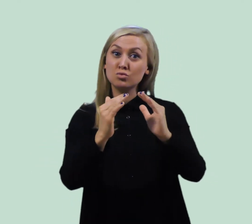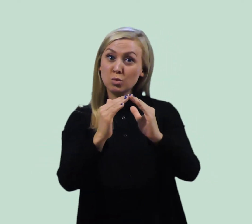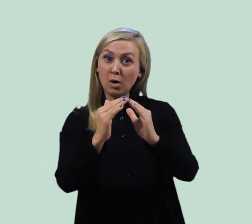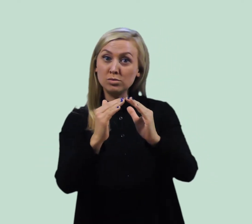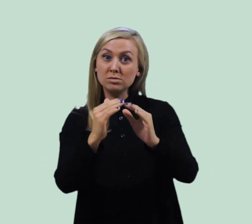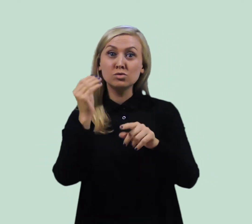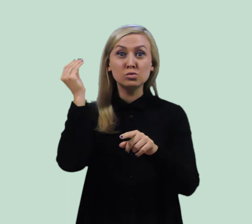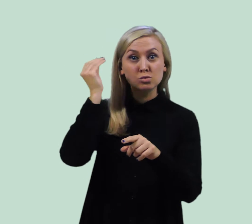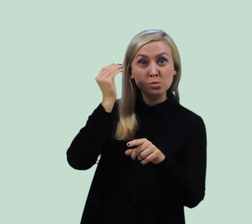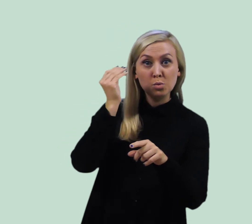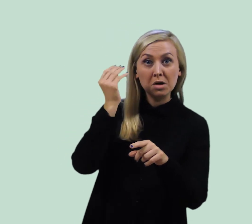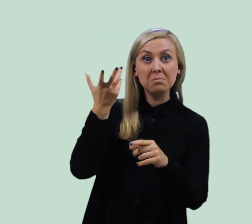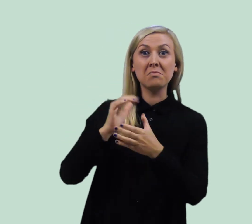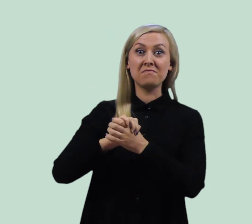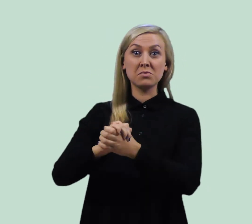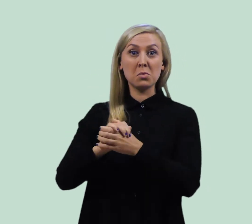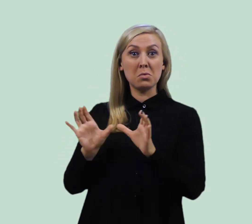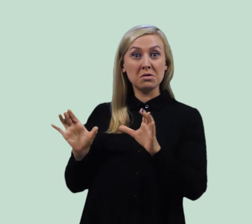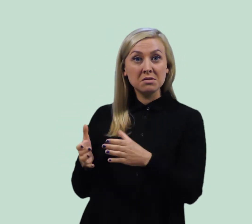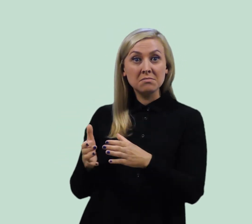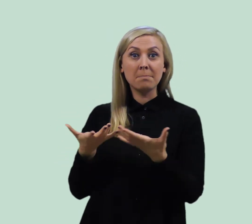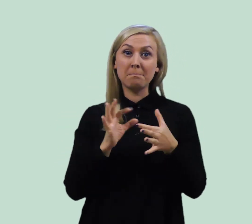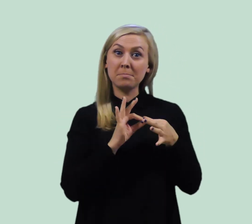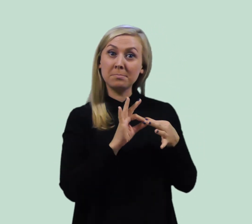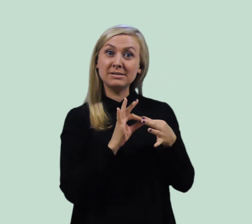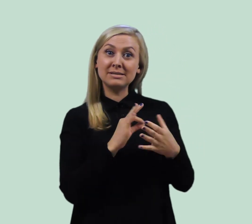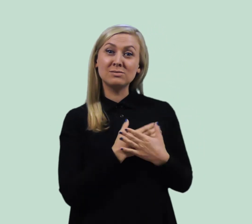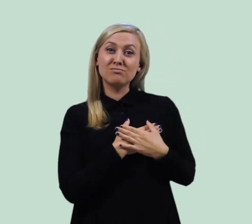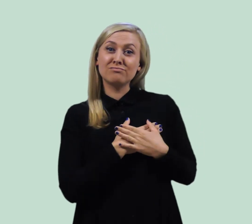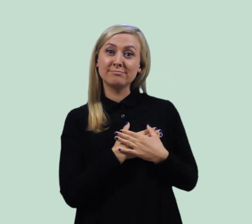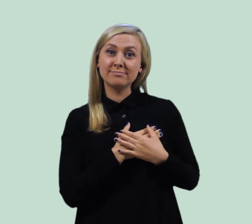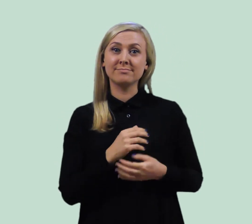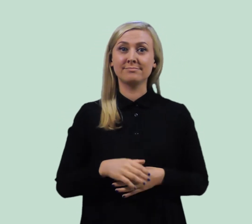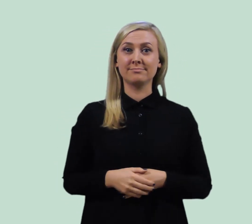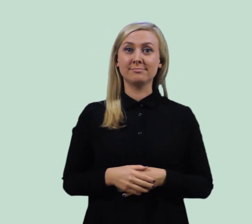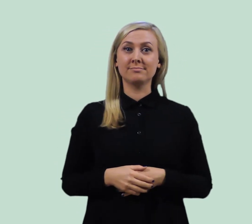zu Hause, in der Schule, im Freundeskreis oder in Beziehung passieren.